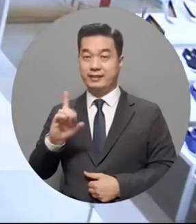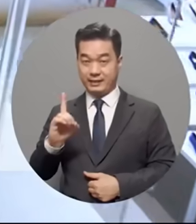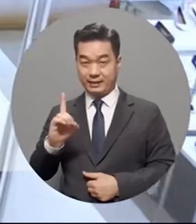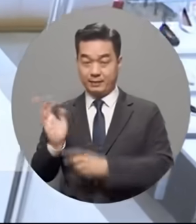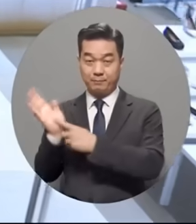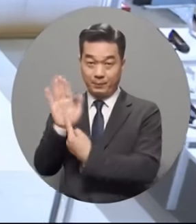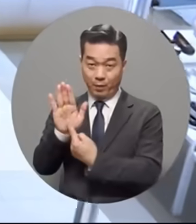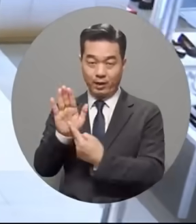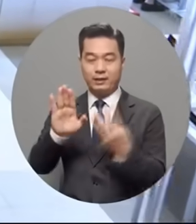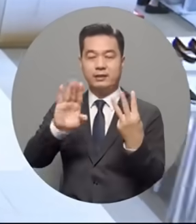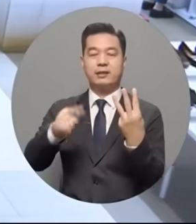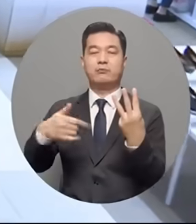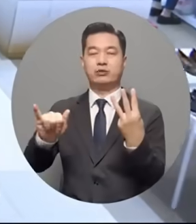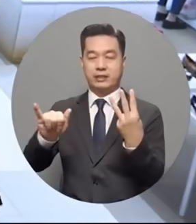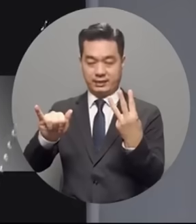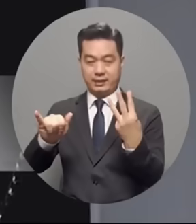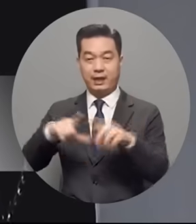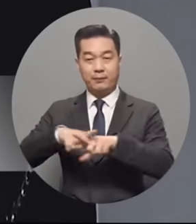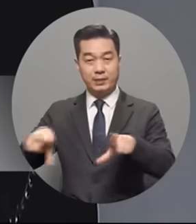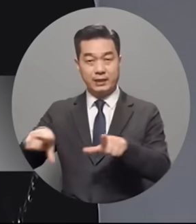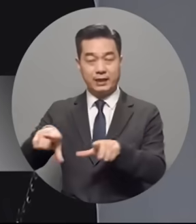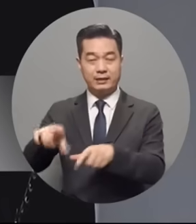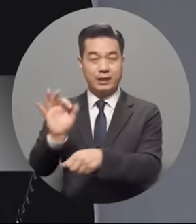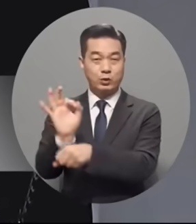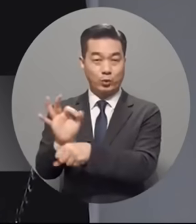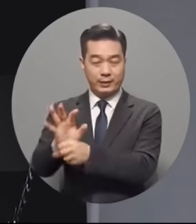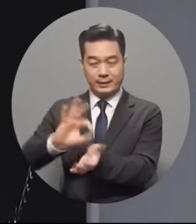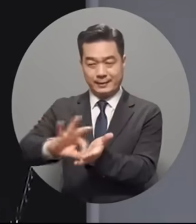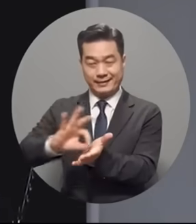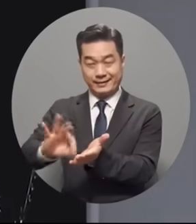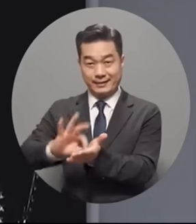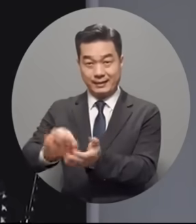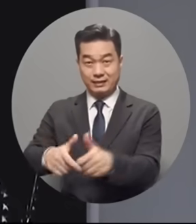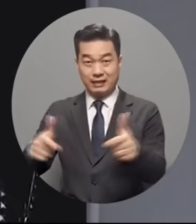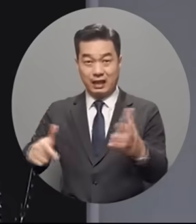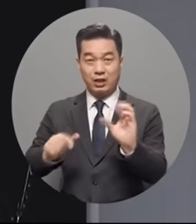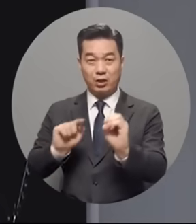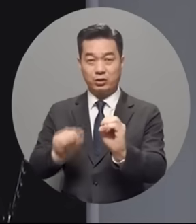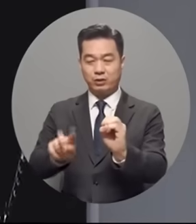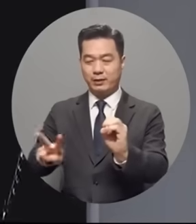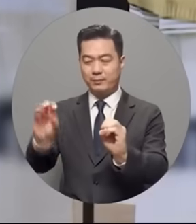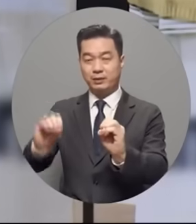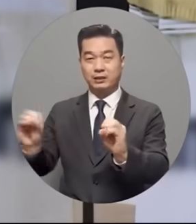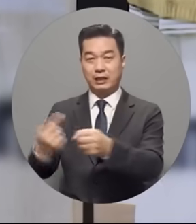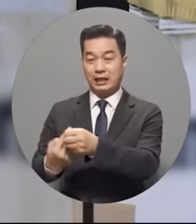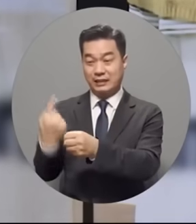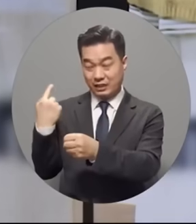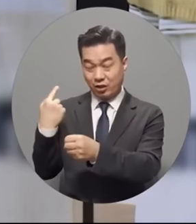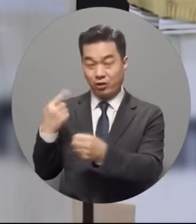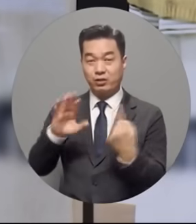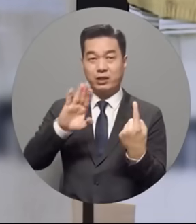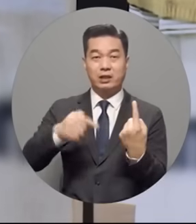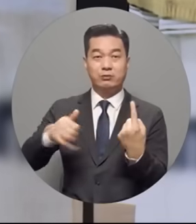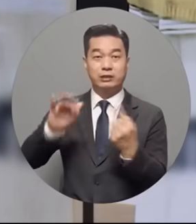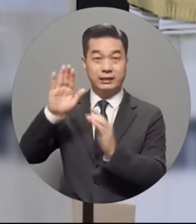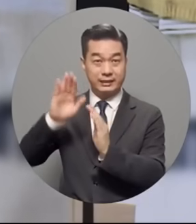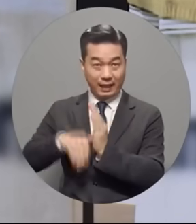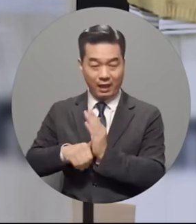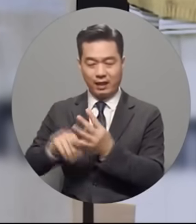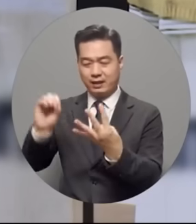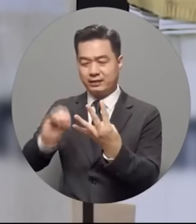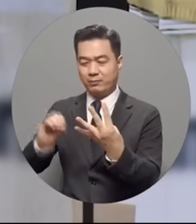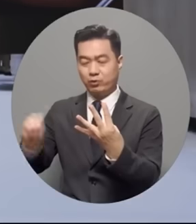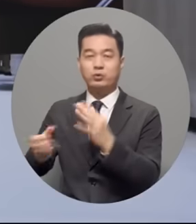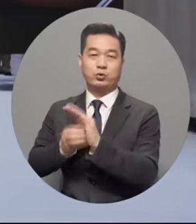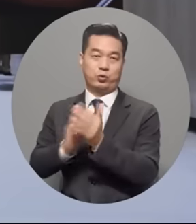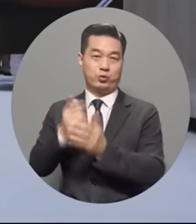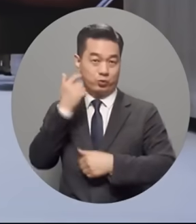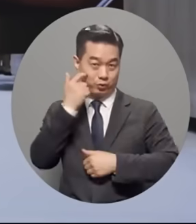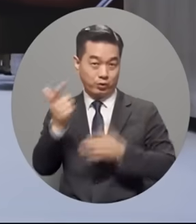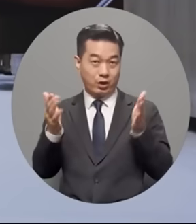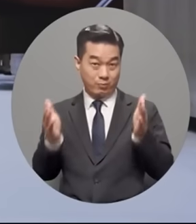(기자) OECD가 발표한 지난해 3분기 국내 민간 소비 증가율은 0.2%, 작년 1분기 4%